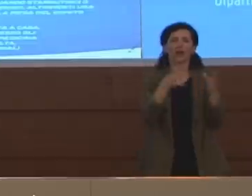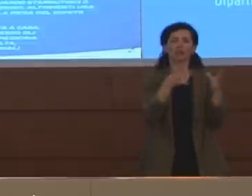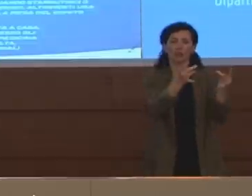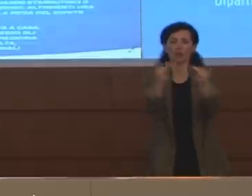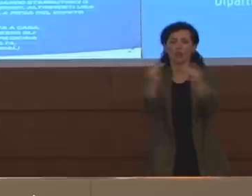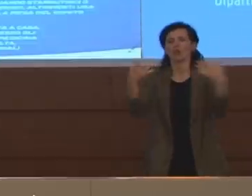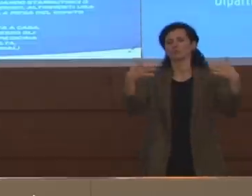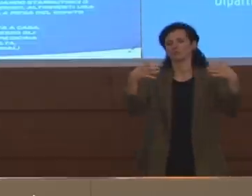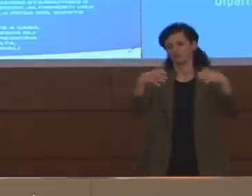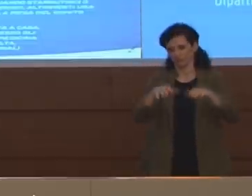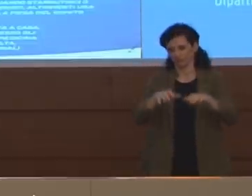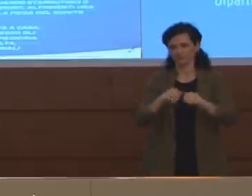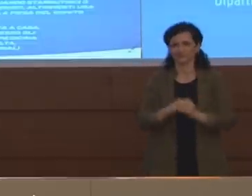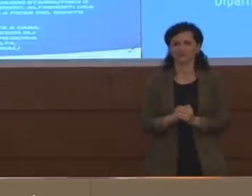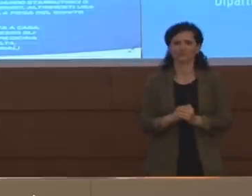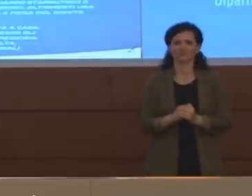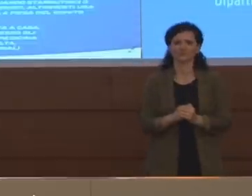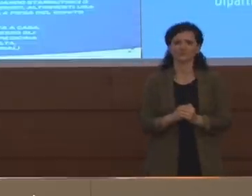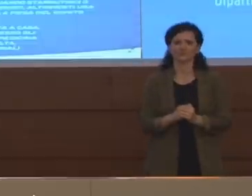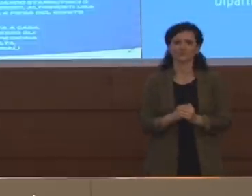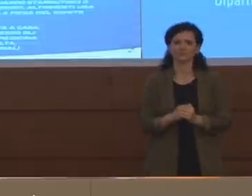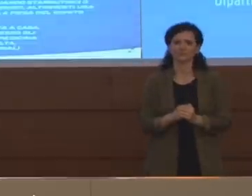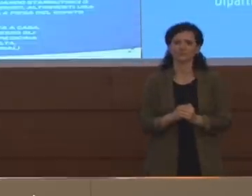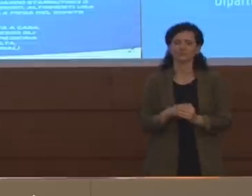In questa fase dell'emergenza abbiamo deciso quindi di